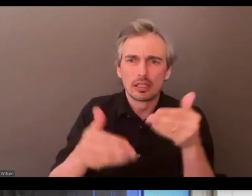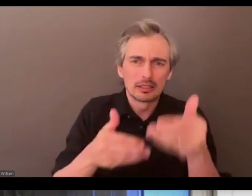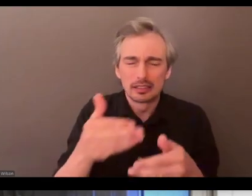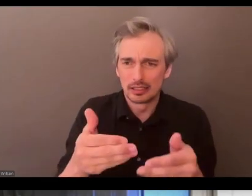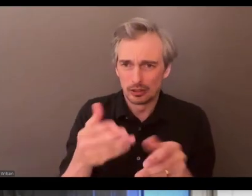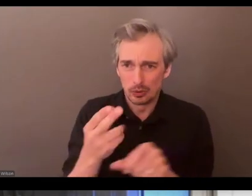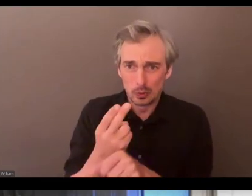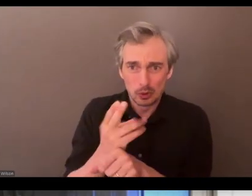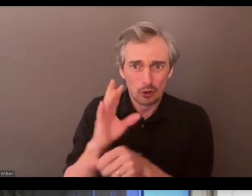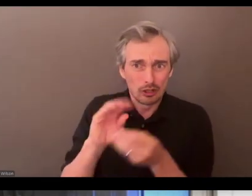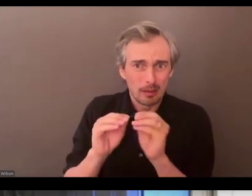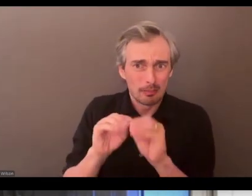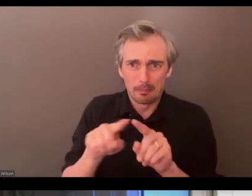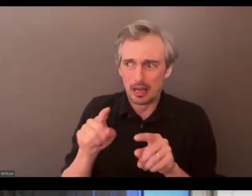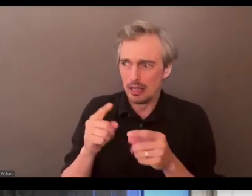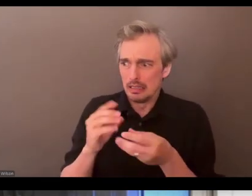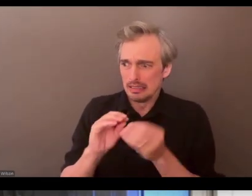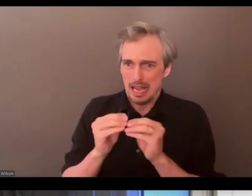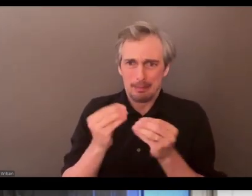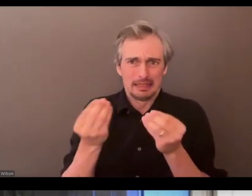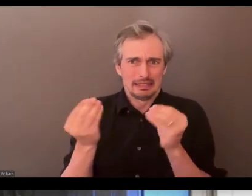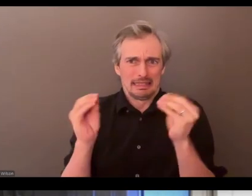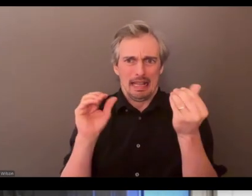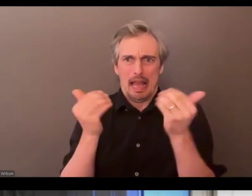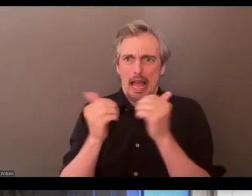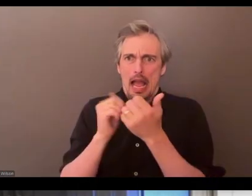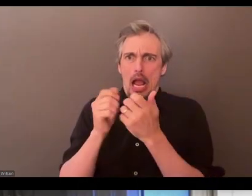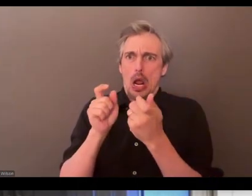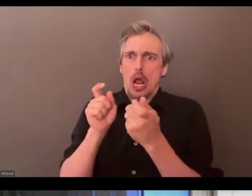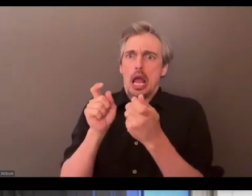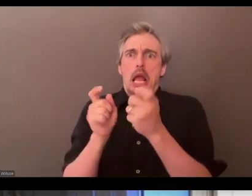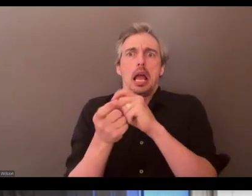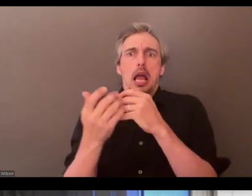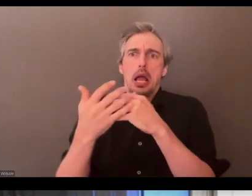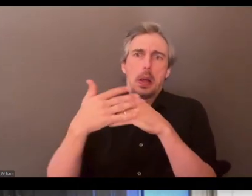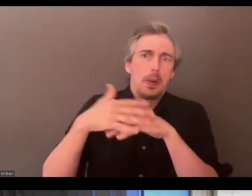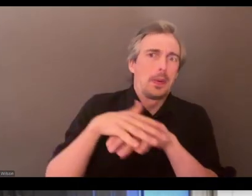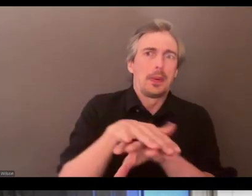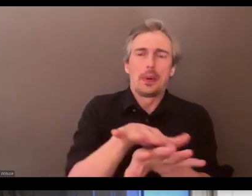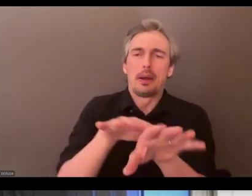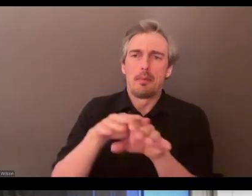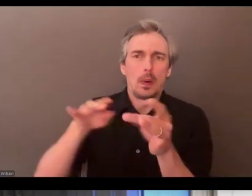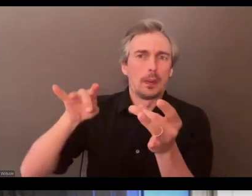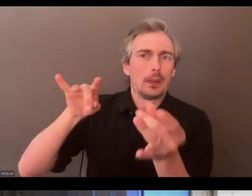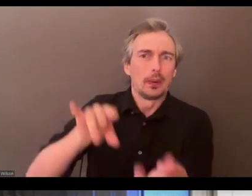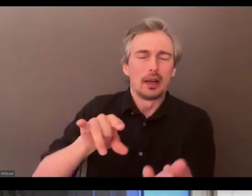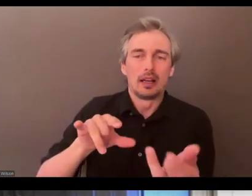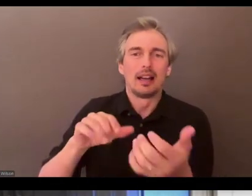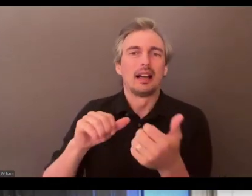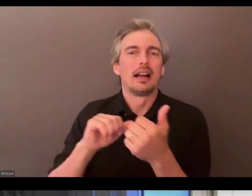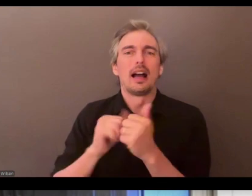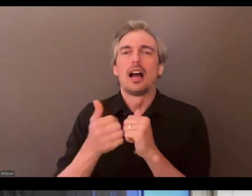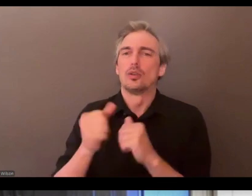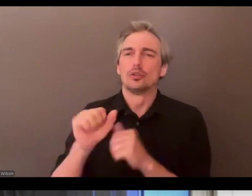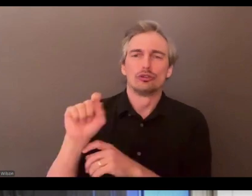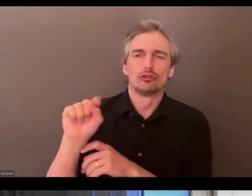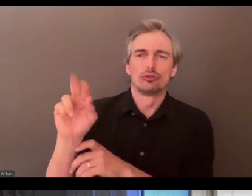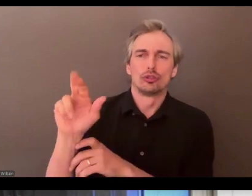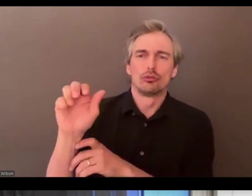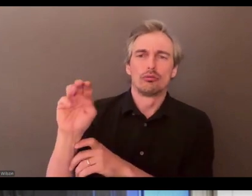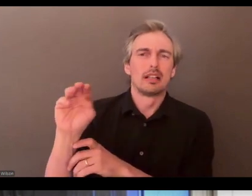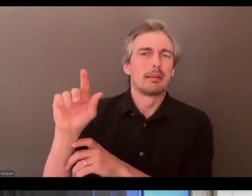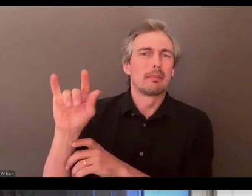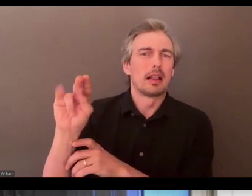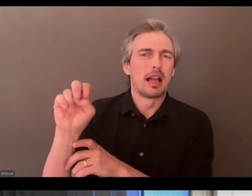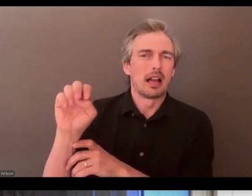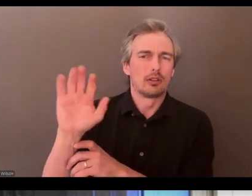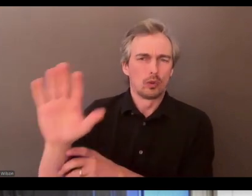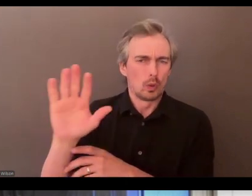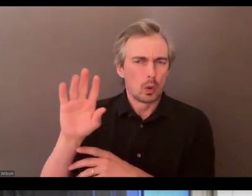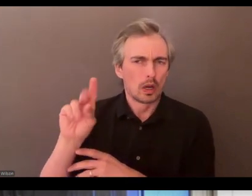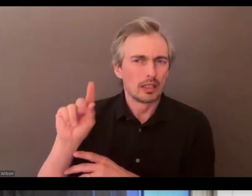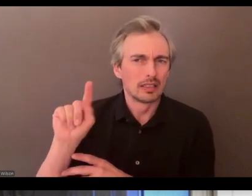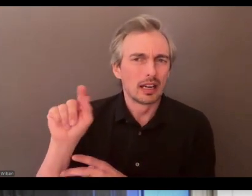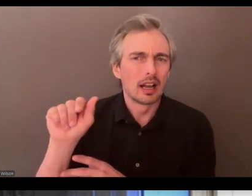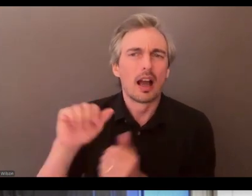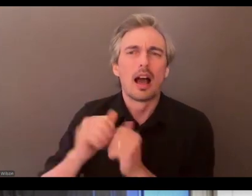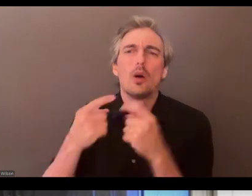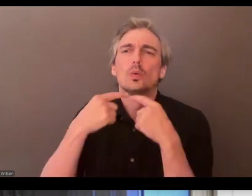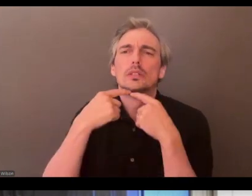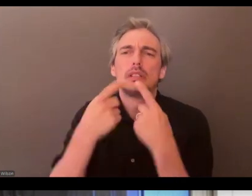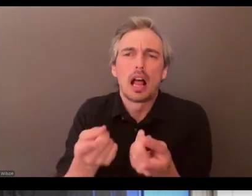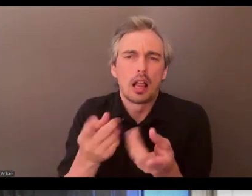そこで今夜は、そのデ ータをどう効率化するか、そしてそのデ ータを使ってどうやって 他の人が興味を持ち、もっと聞きたくなるようなスト ーリ ーを作るかについて話します。